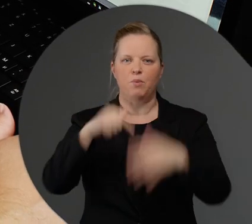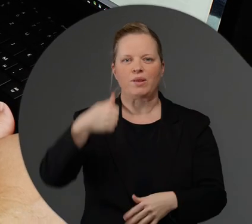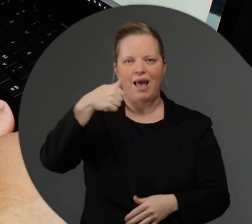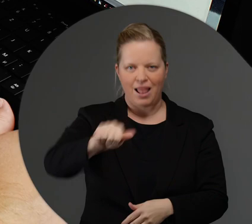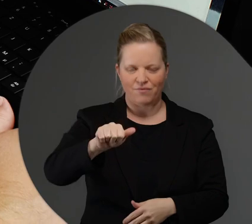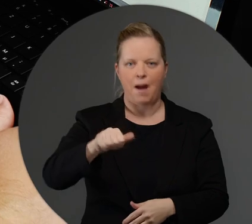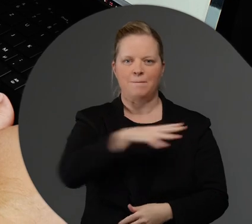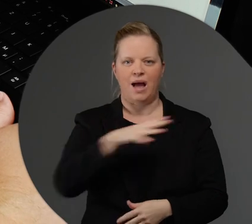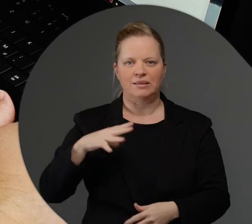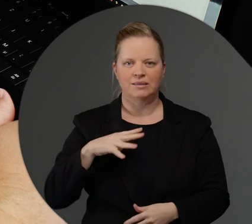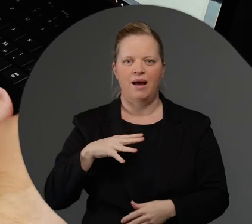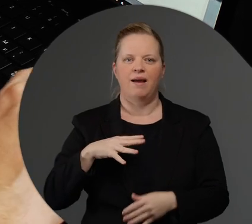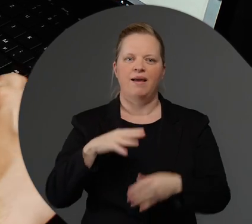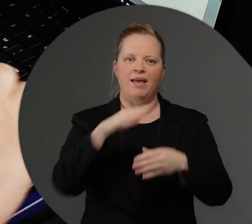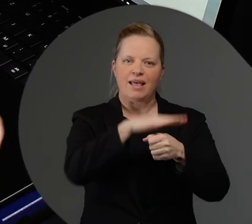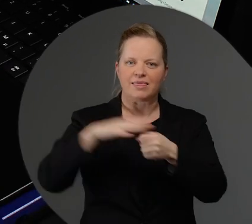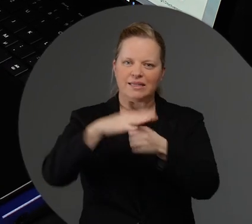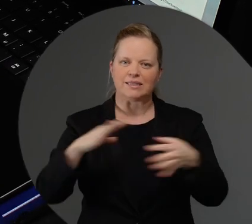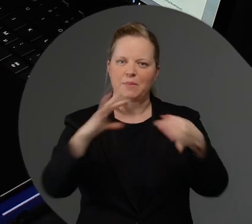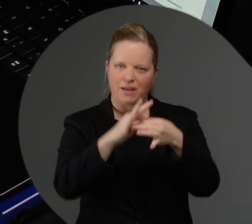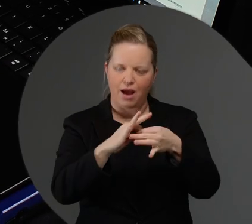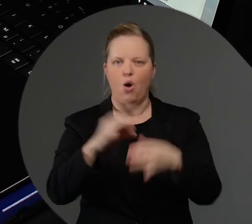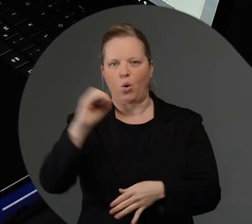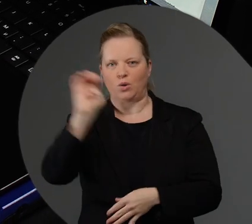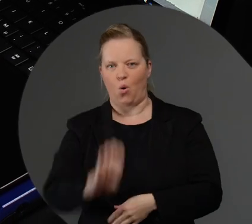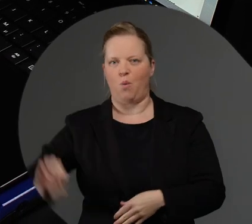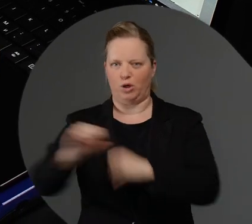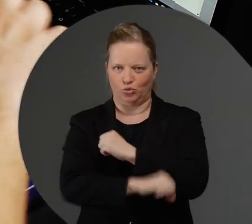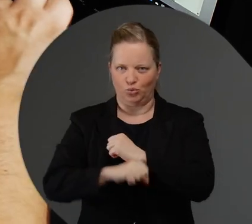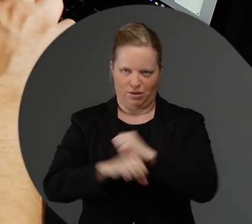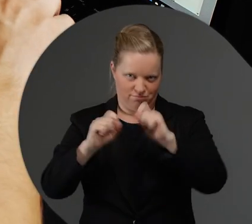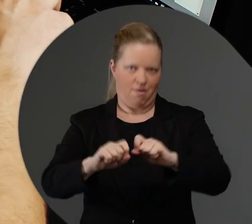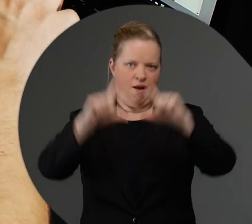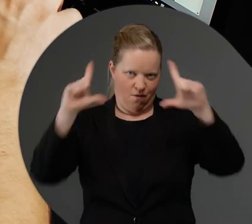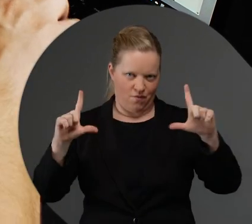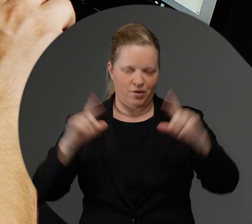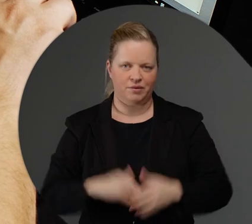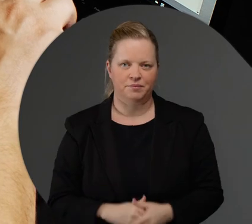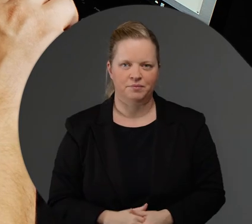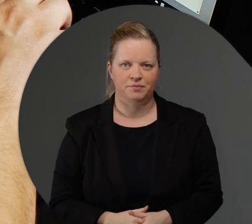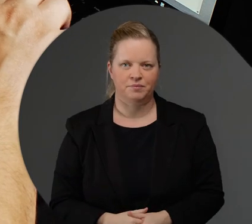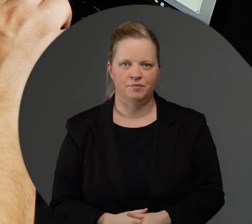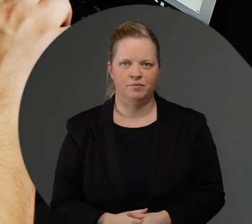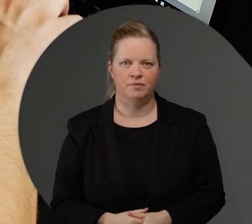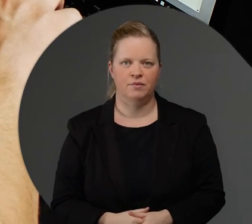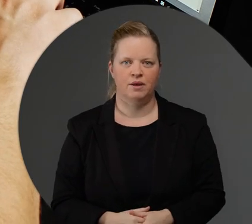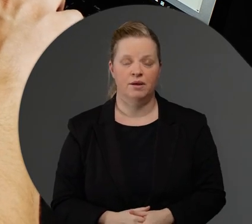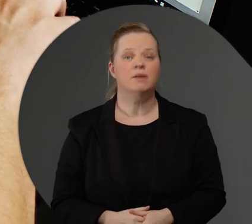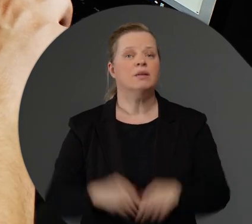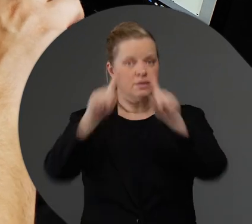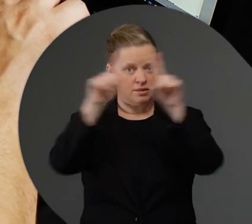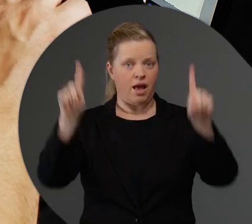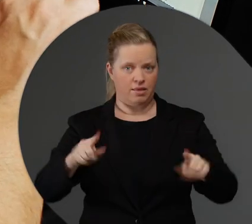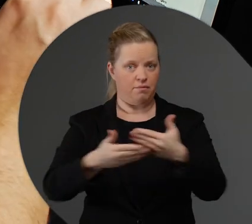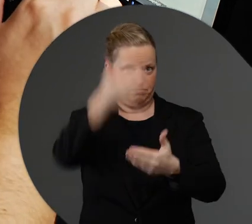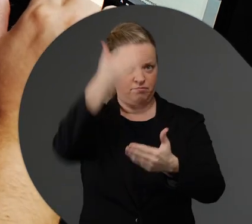Osteuropa Studien und jetzt habe ich die Seite geöffnet und da das Problem ist,